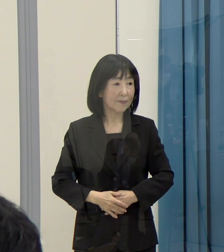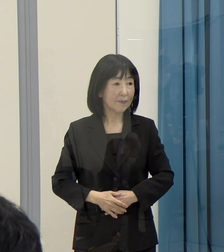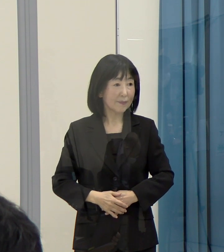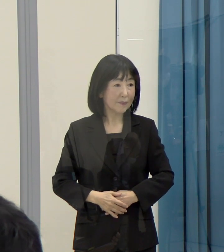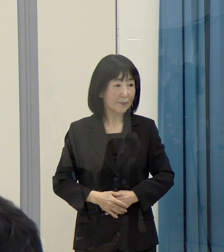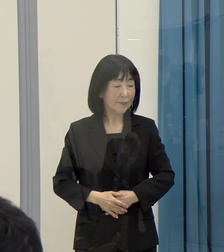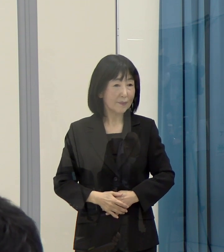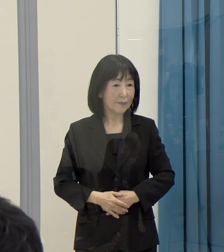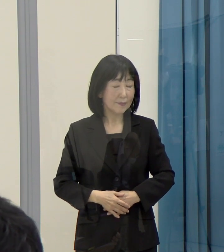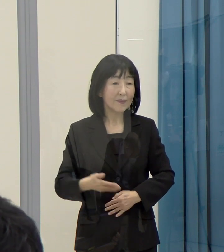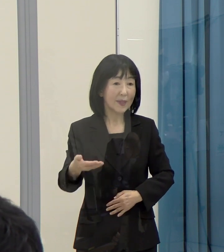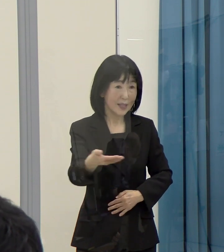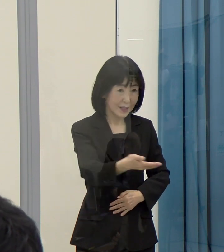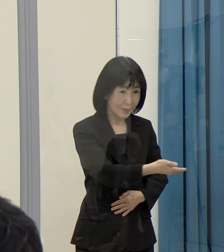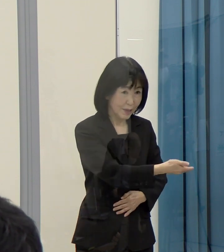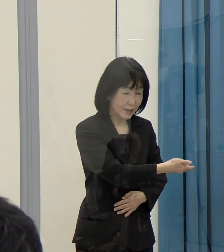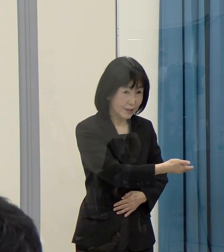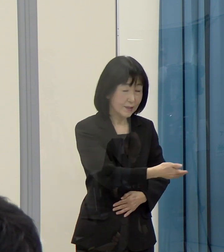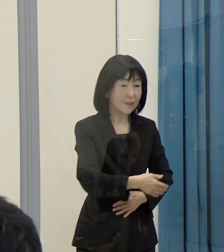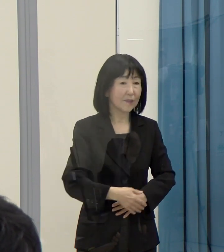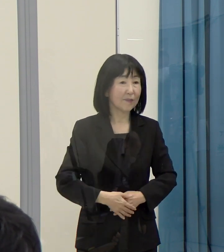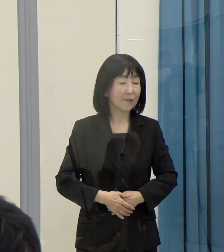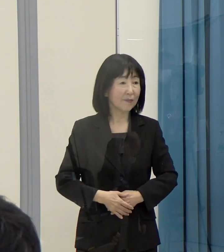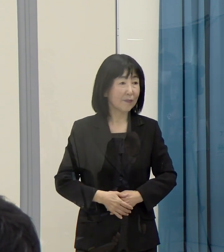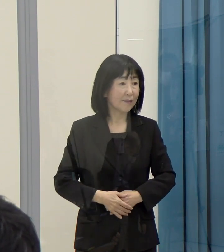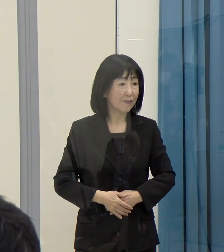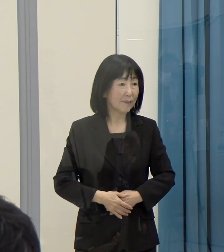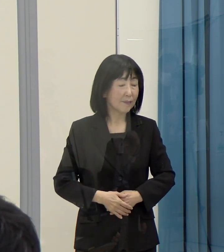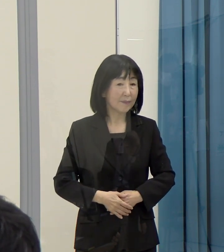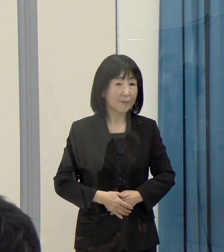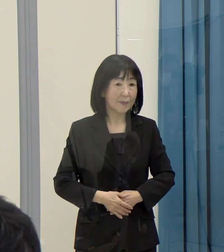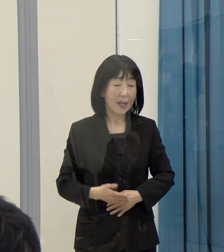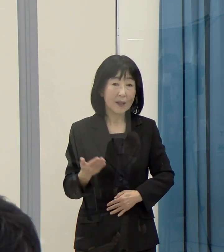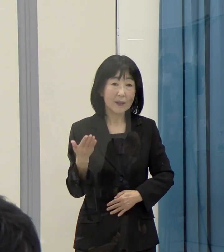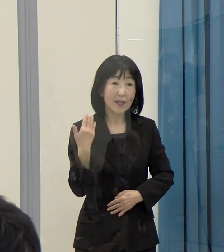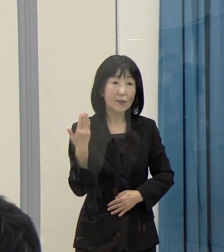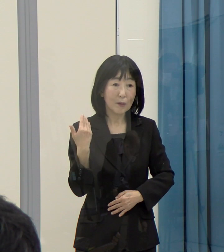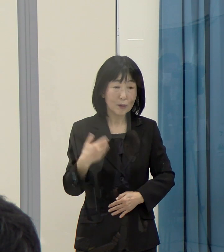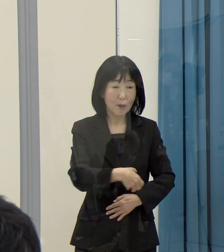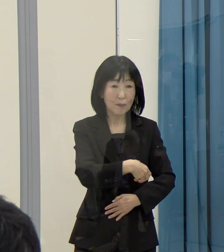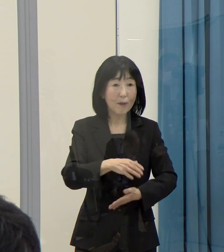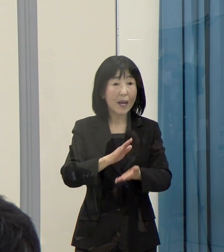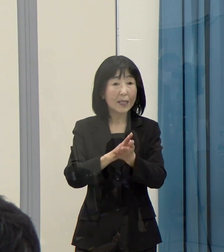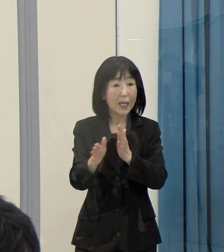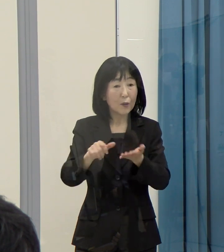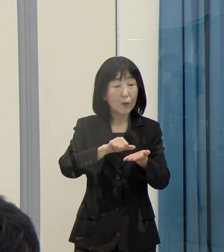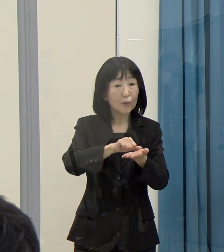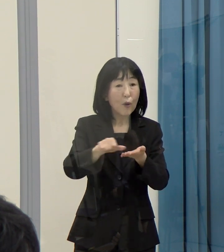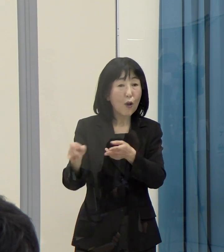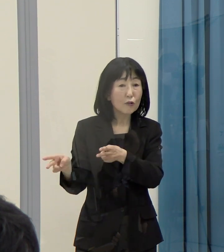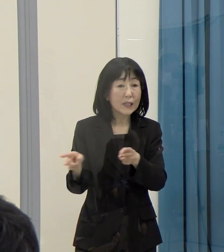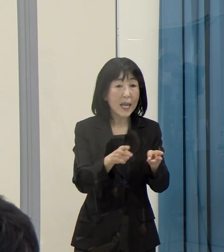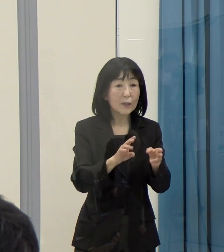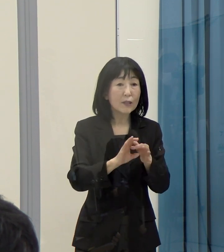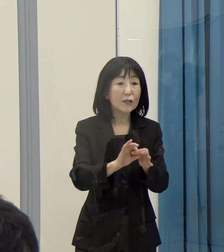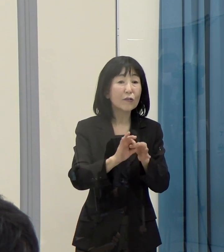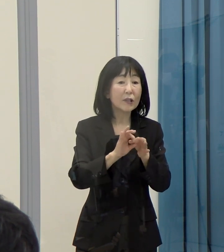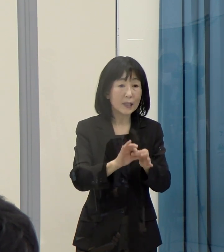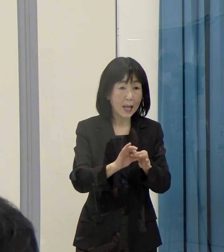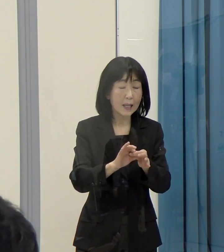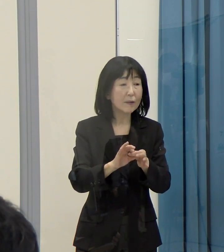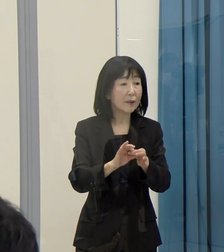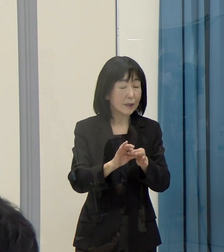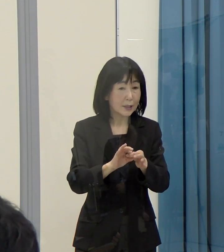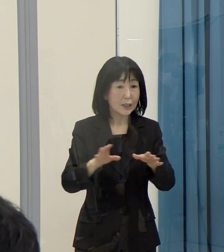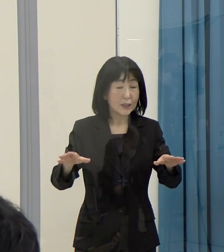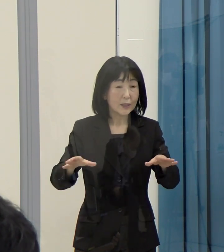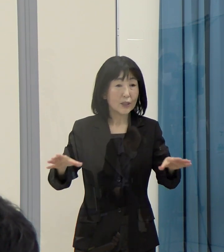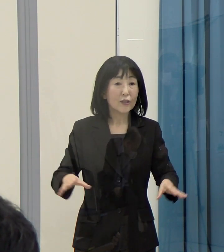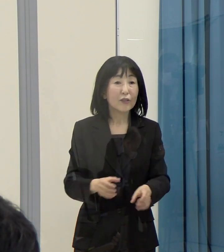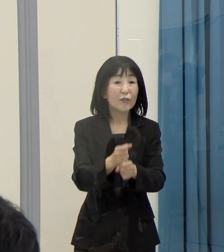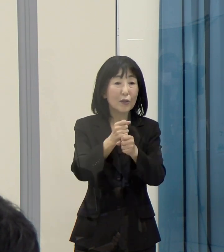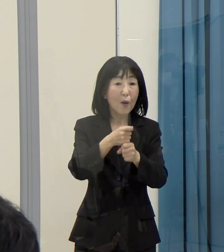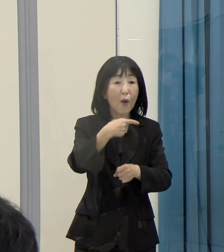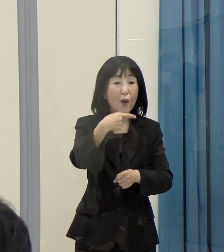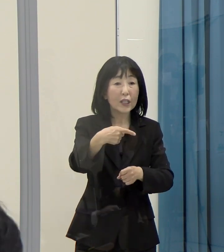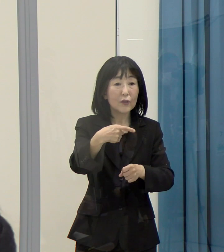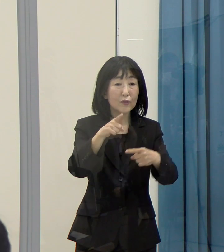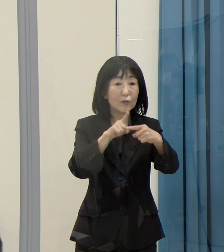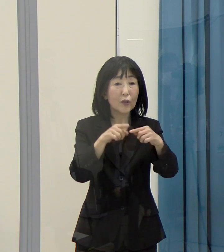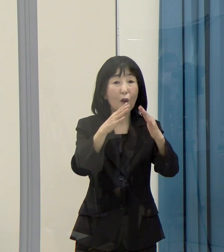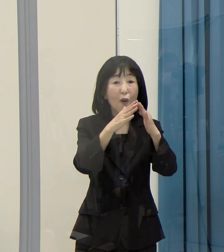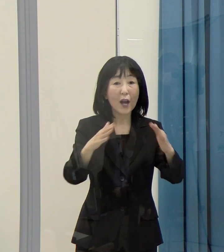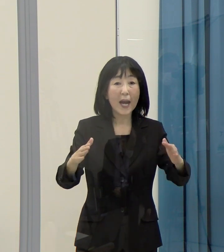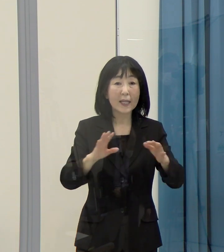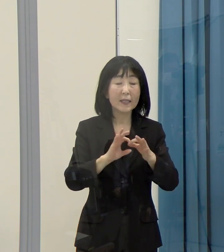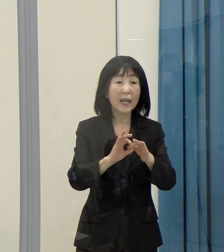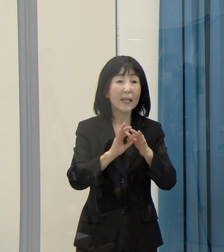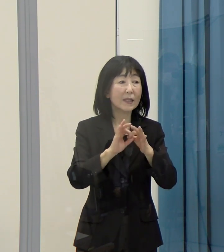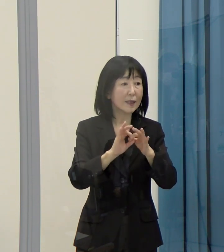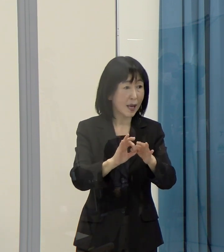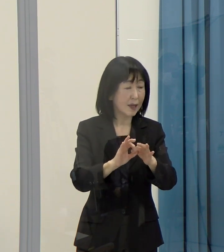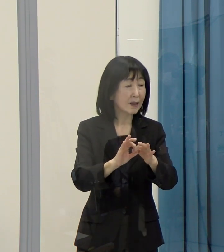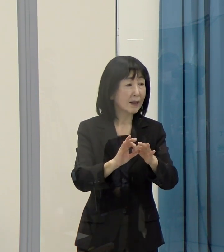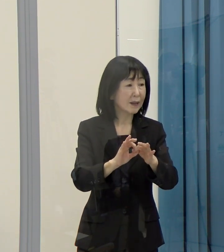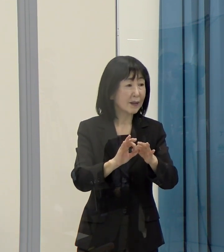（西日本新聞）先ほどの県のＳＤＧｓ登録制度について、旧統一教会の関連団体からは、申請を当面保留したいということですが、